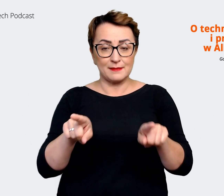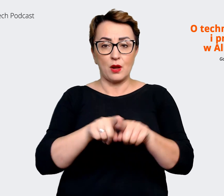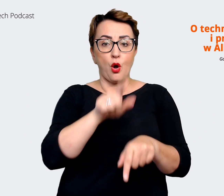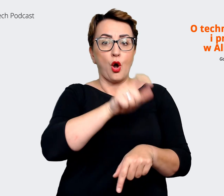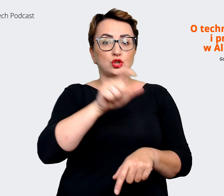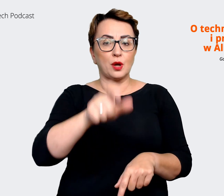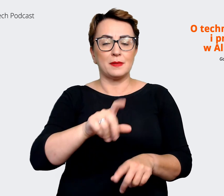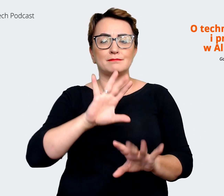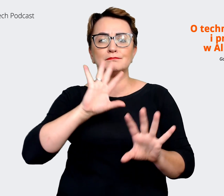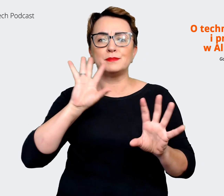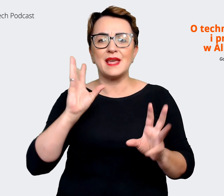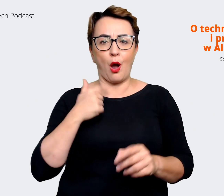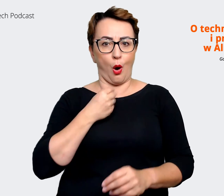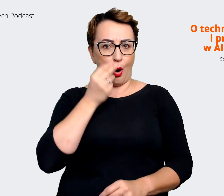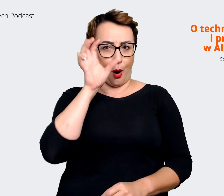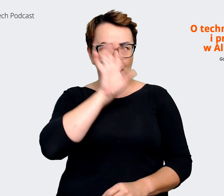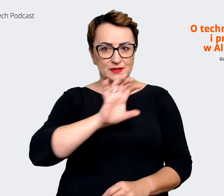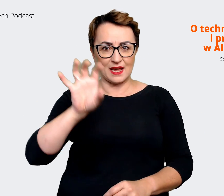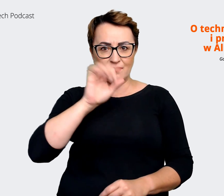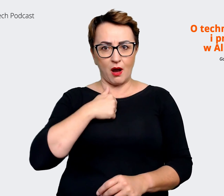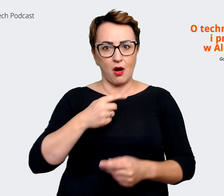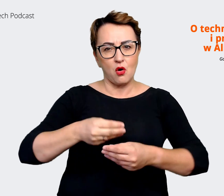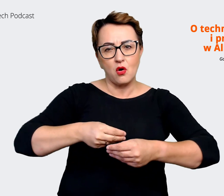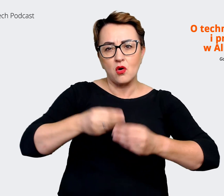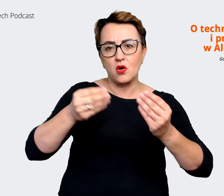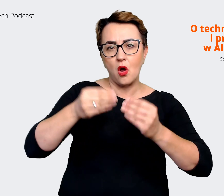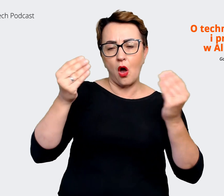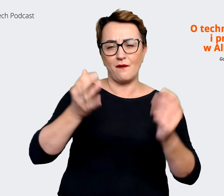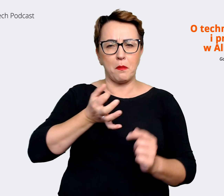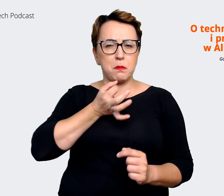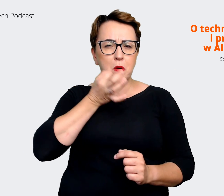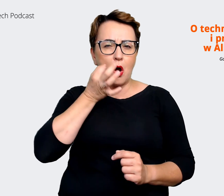tak pięknie obserwować, jak się rozwijają, jak poprawiają się w swojej działce, jak dochodzą